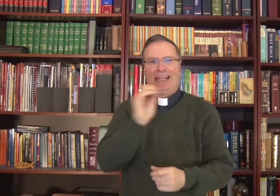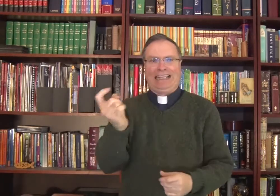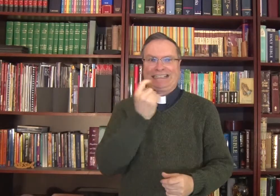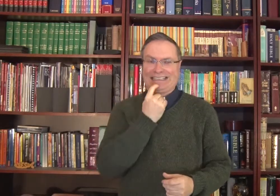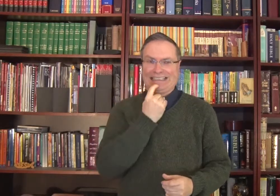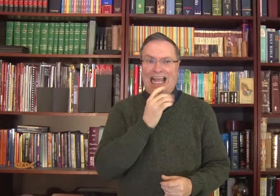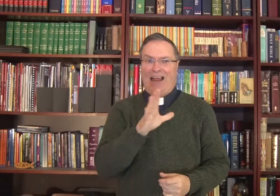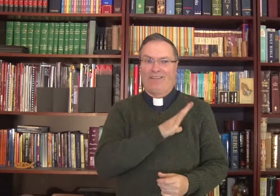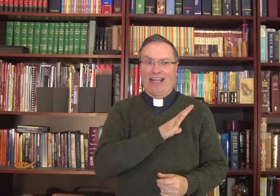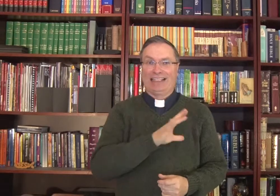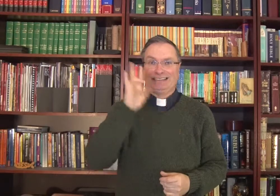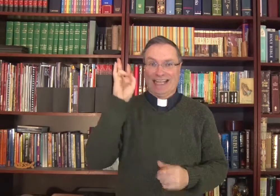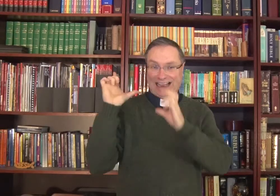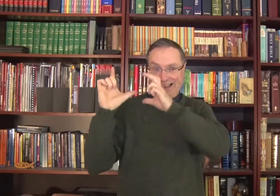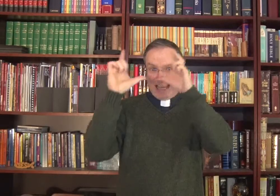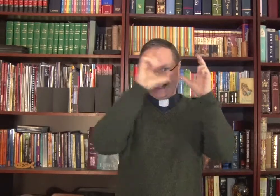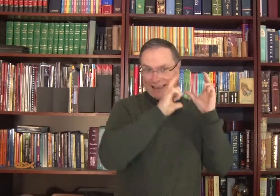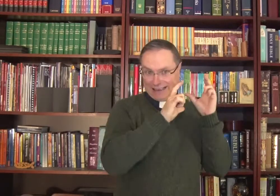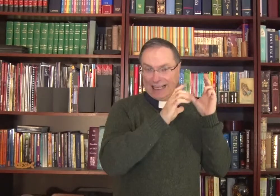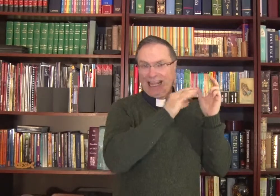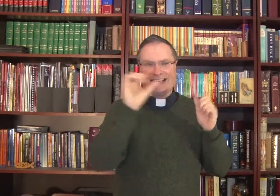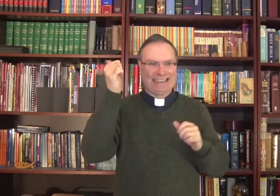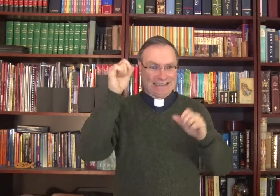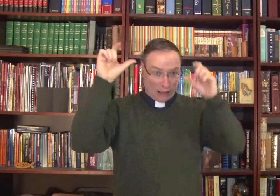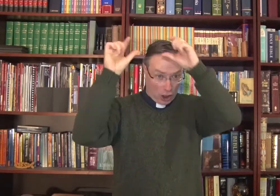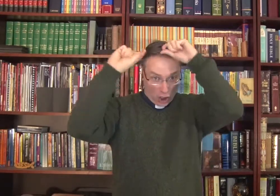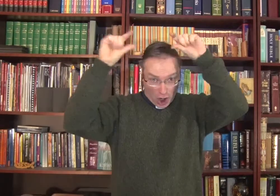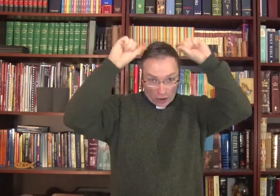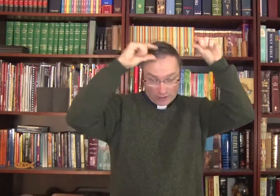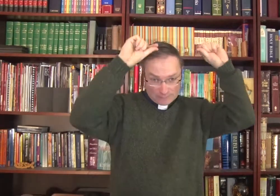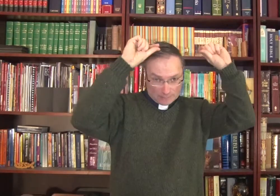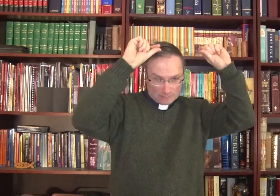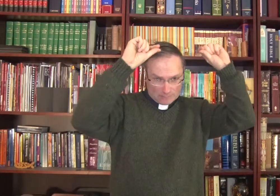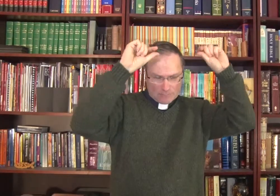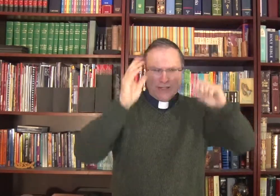et qui avait sept têtes et dix cornes.